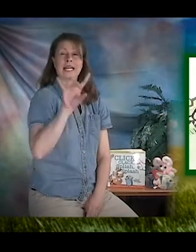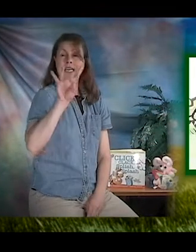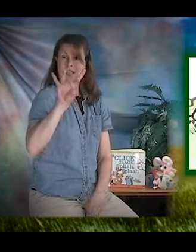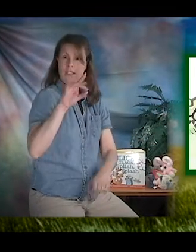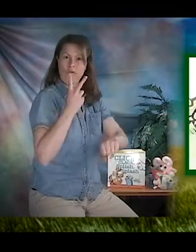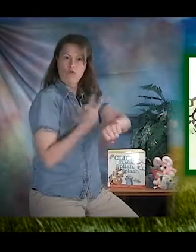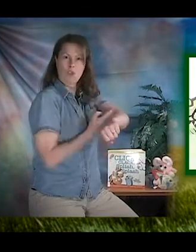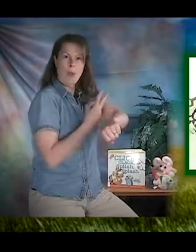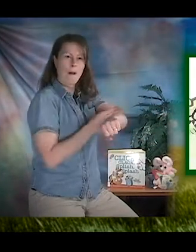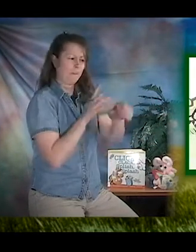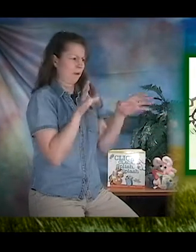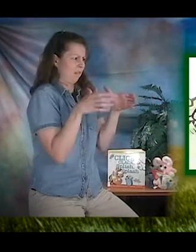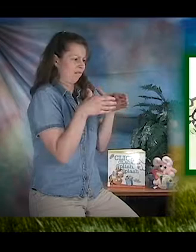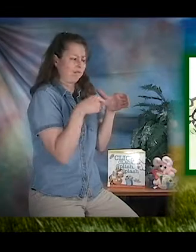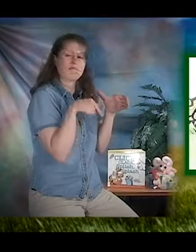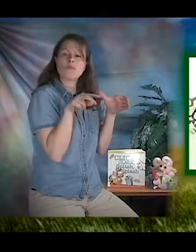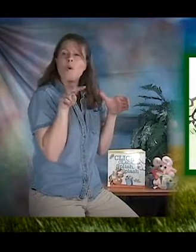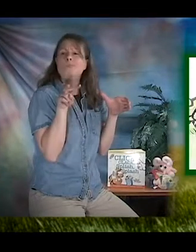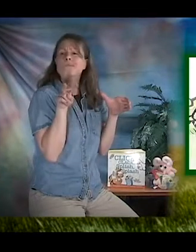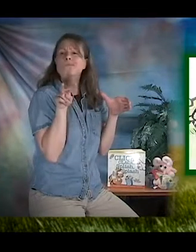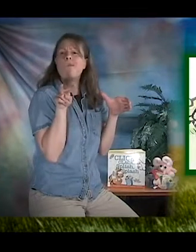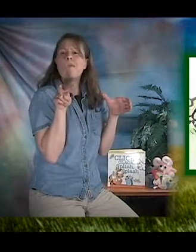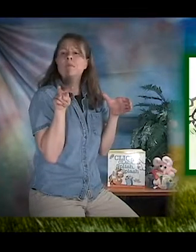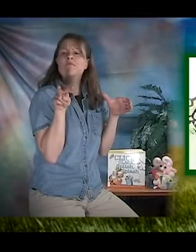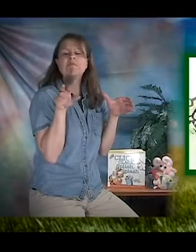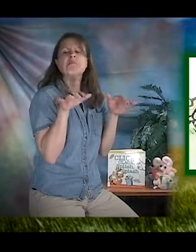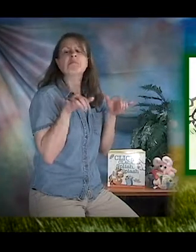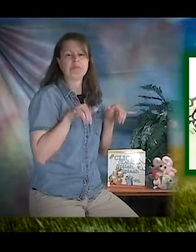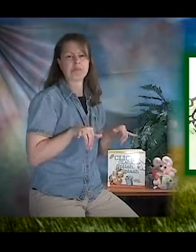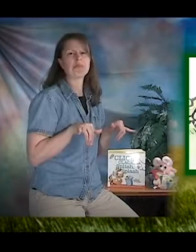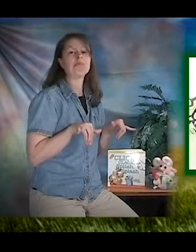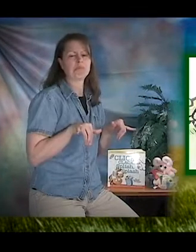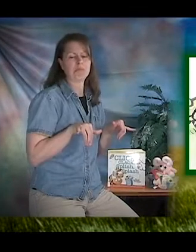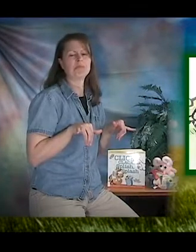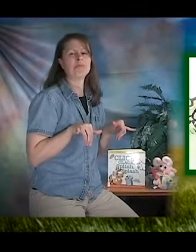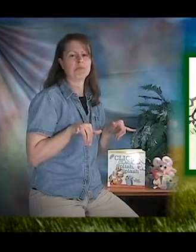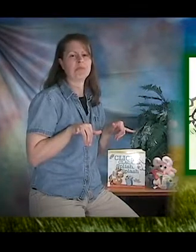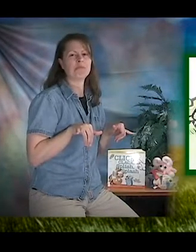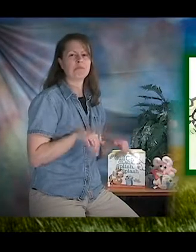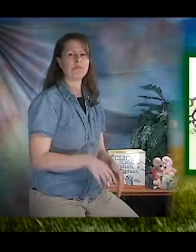Ocho ovejas deciden quedarse.